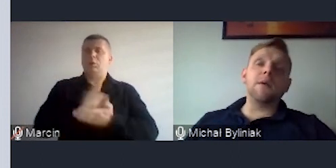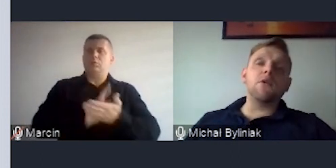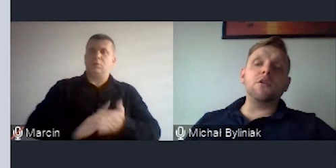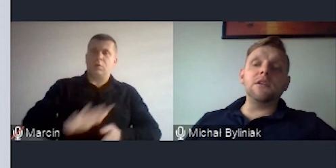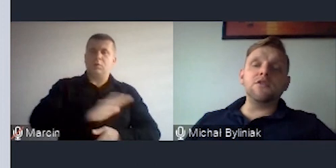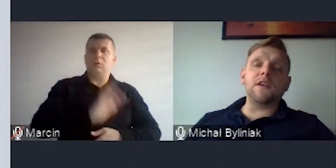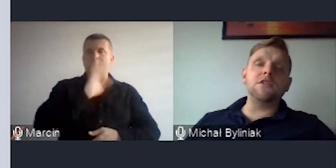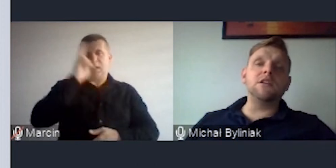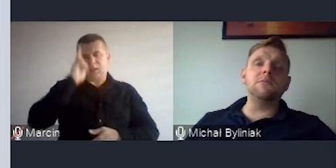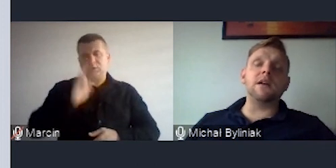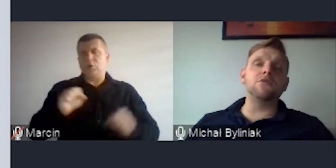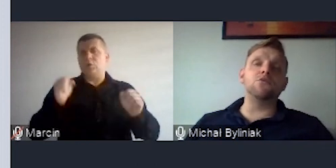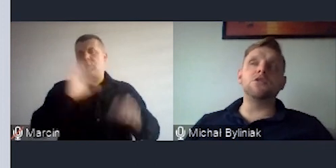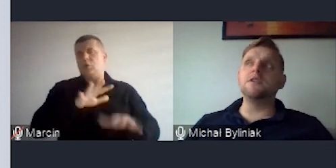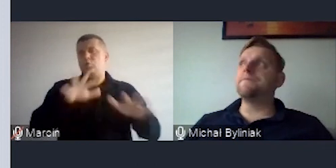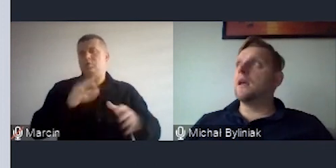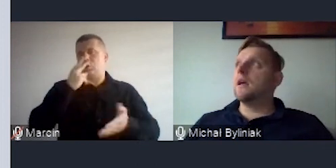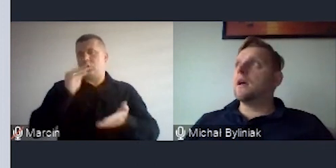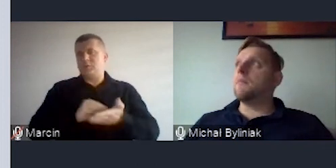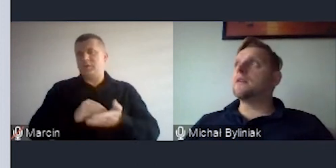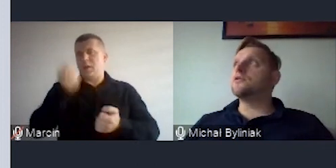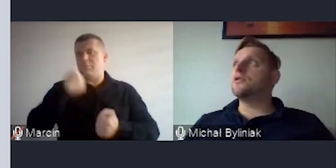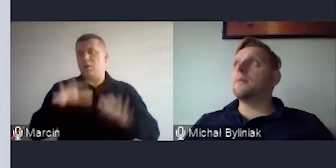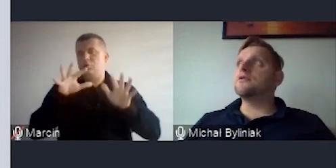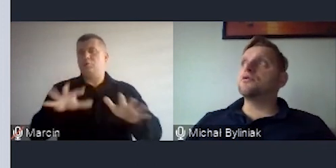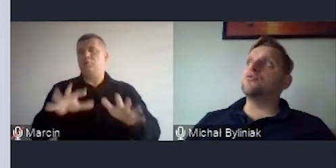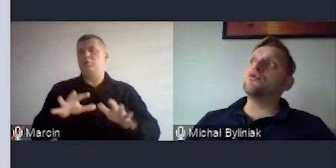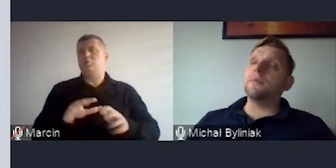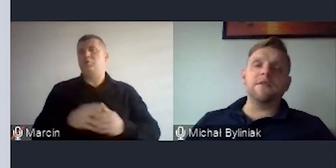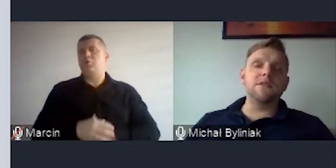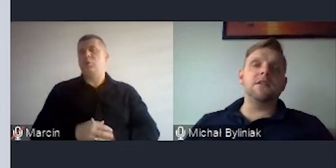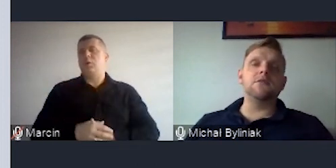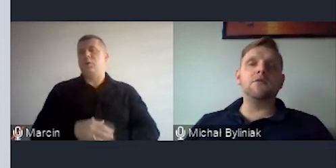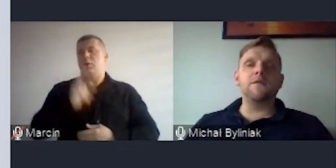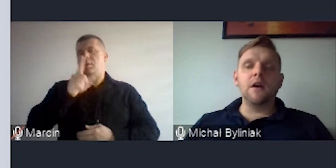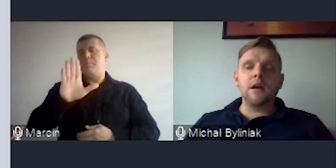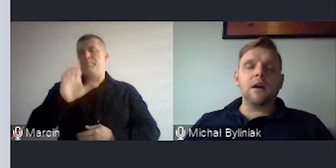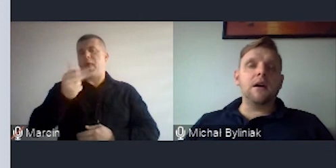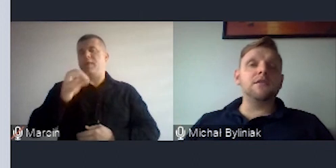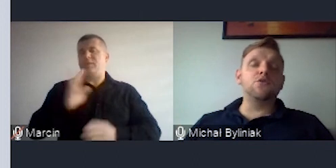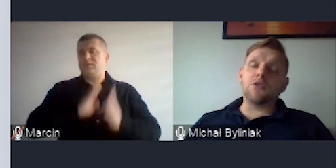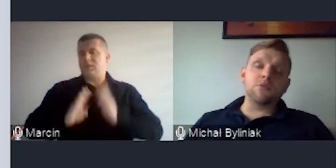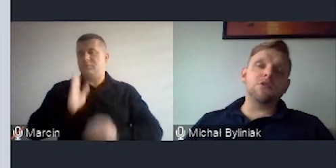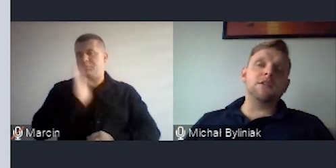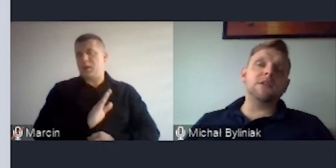które mają ogromne doświadczenie i bardzo dużo beneficjentów, duże budżety